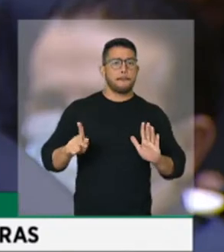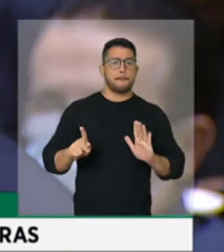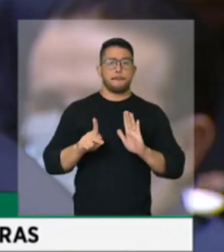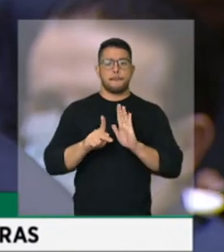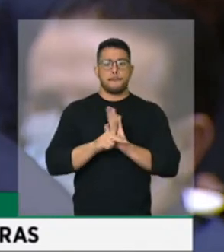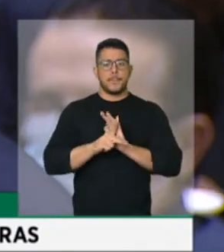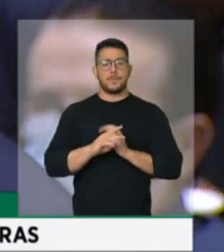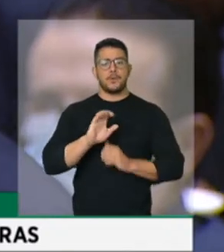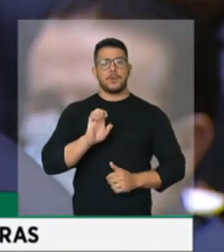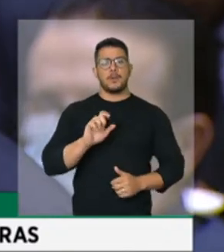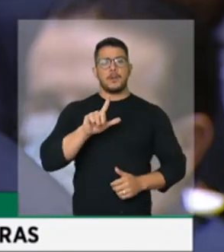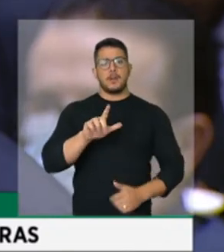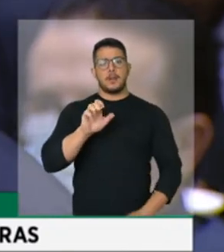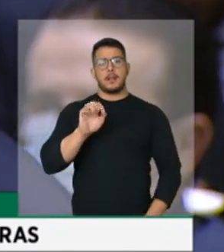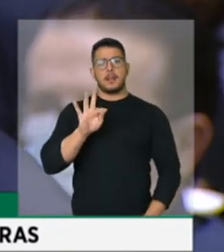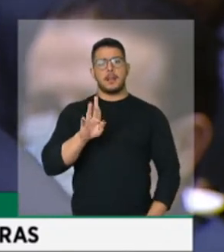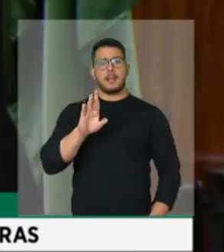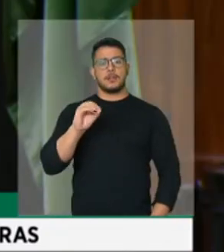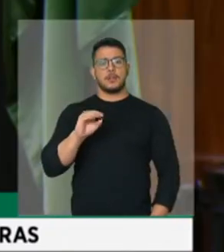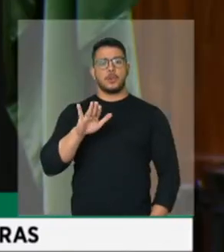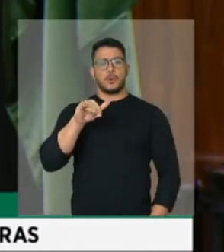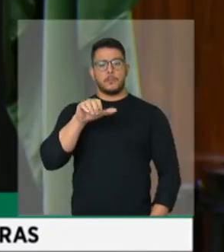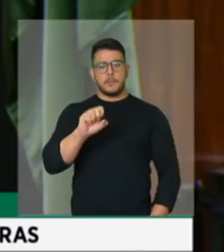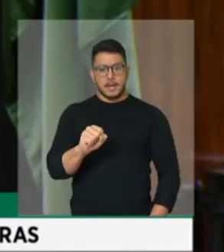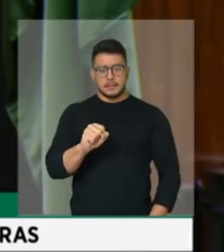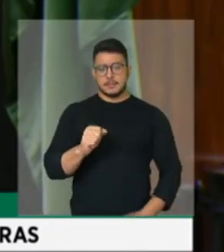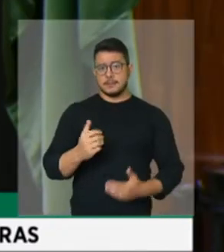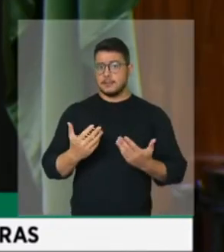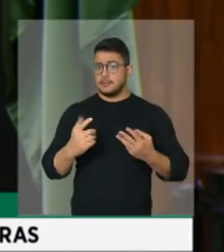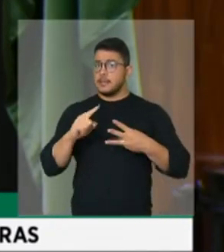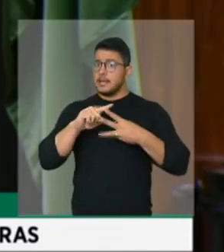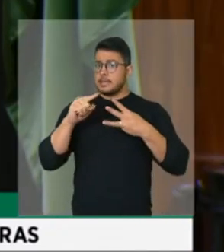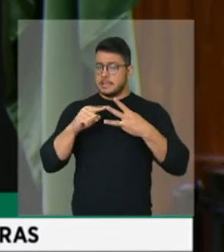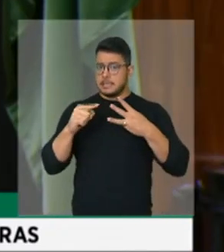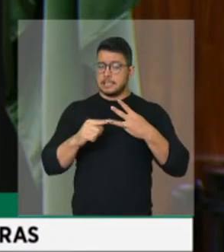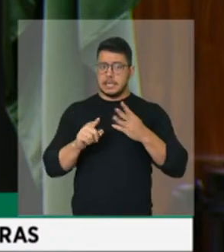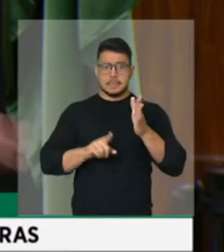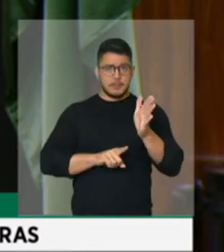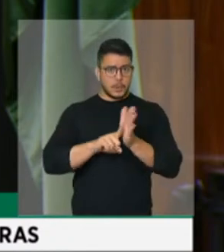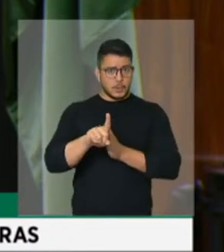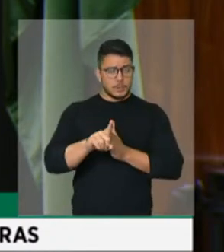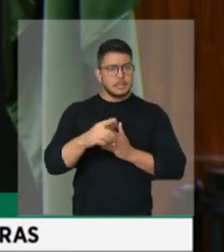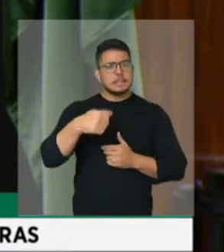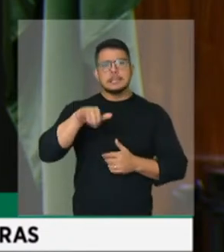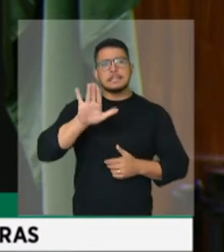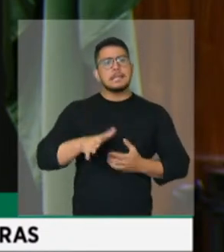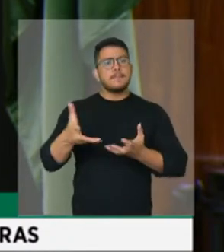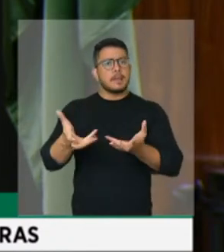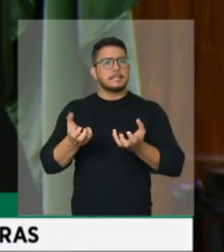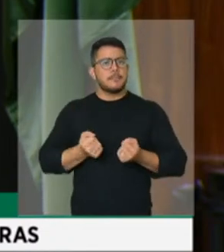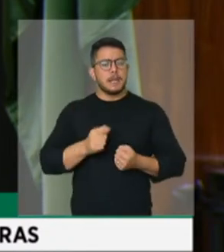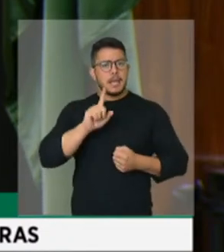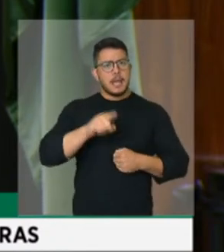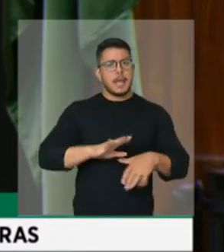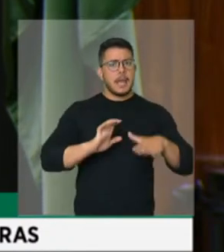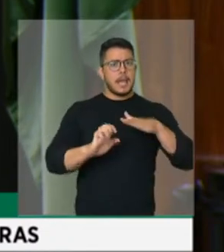FEITO DIRETAMENTE PARA A ELETROBRAS PÚBLICA? OLHA, ISSO É UMA VERGONHA. É UM ESCÂNDALO O QUE ESTÁ ACONTECENDO AQUI. SE O